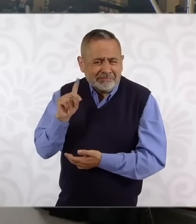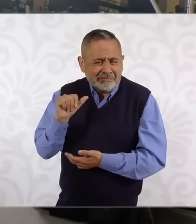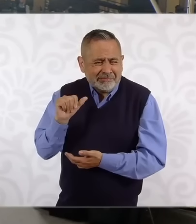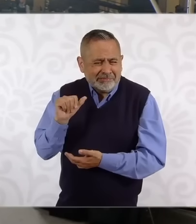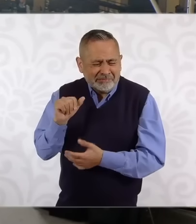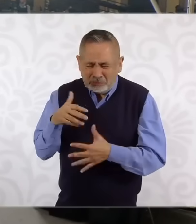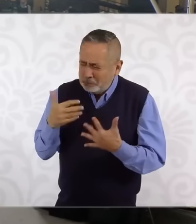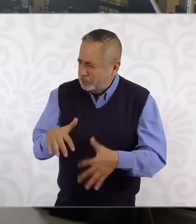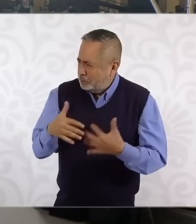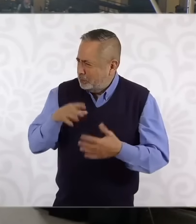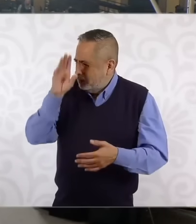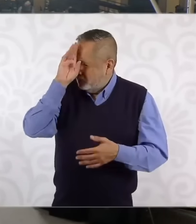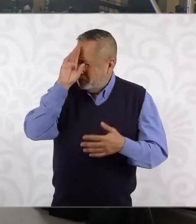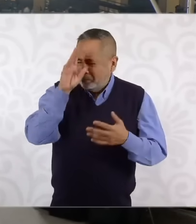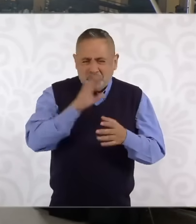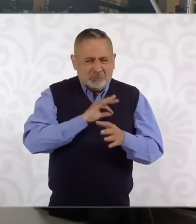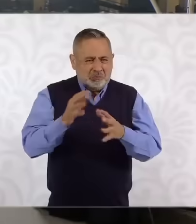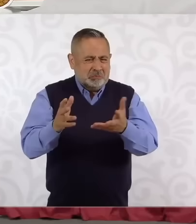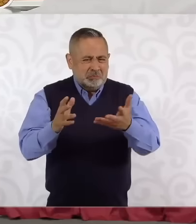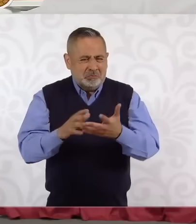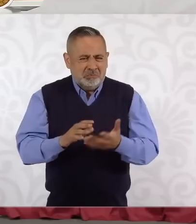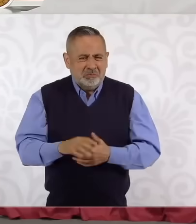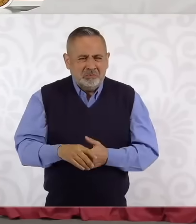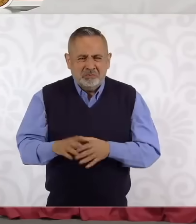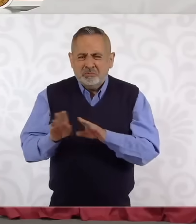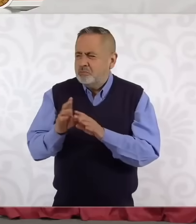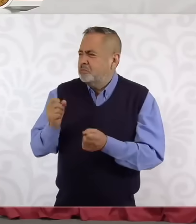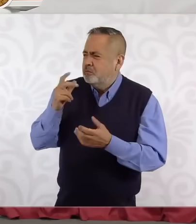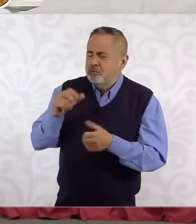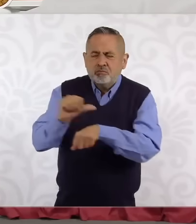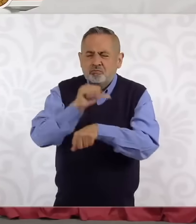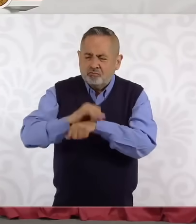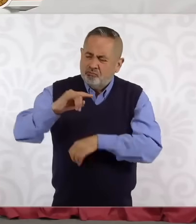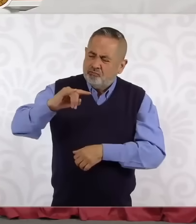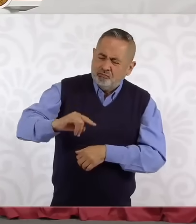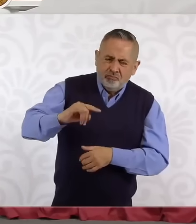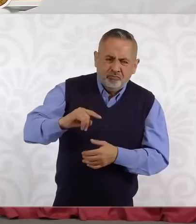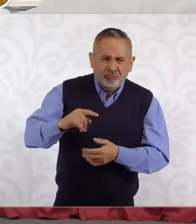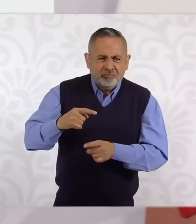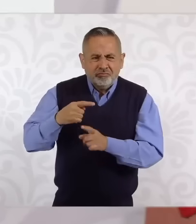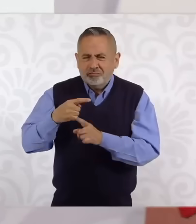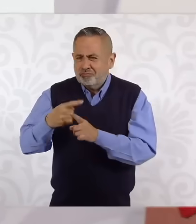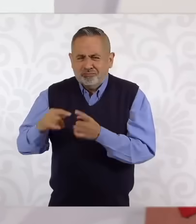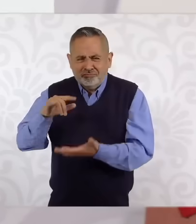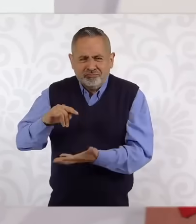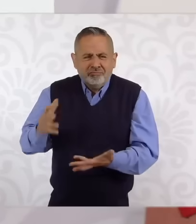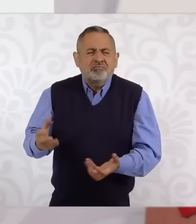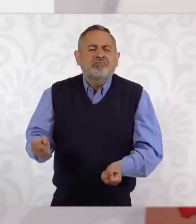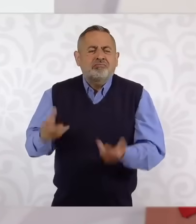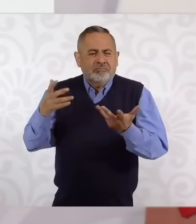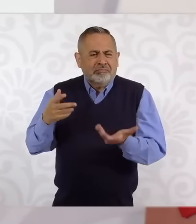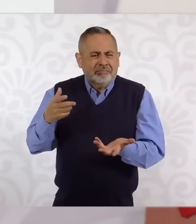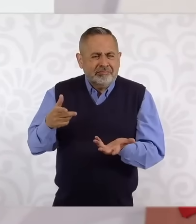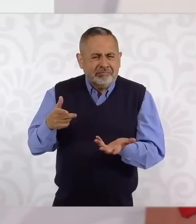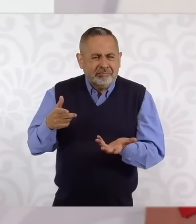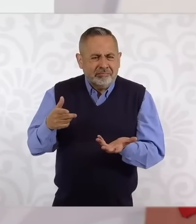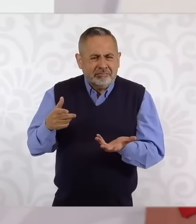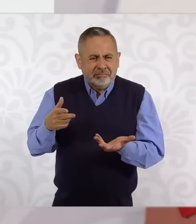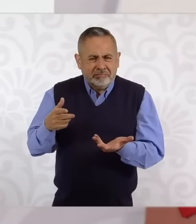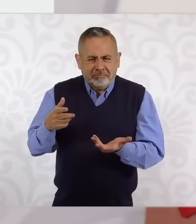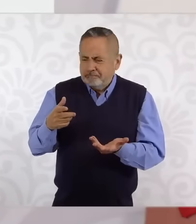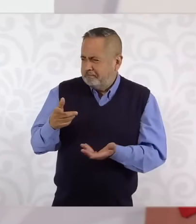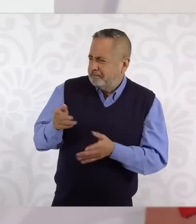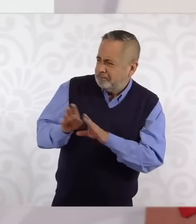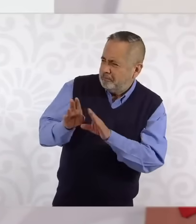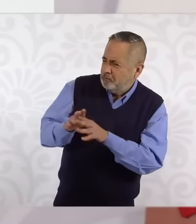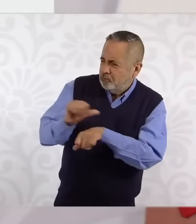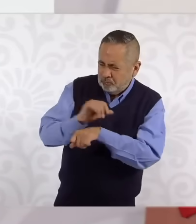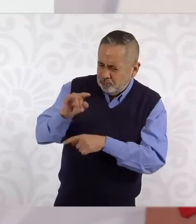Hagan de cuenta que son un como ¿Cuánto pesa un vehículo? Media tonelada. Una tonelada. Una